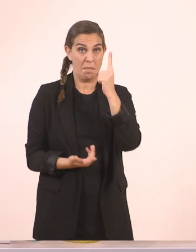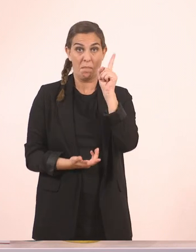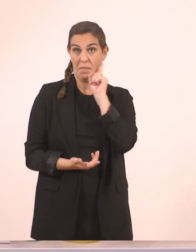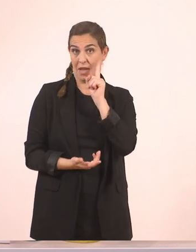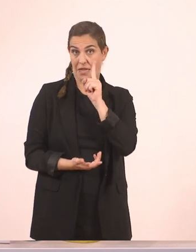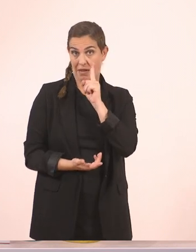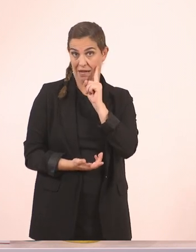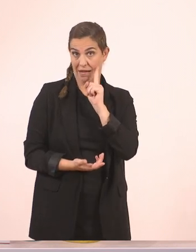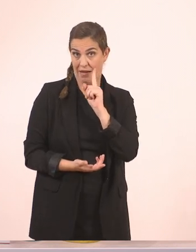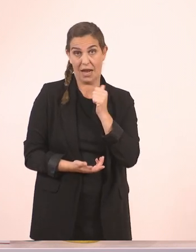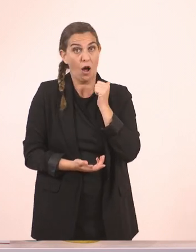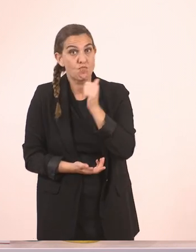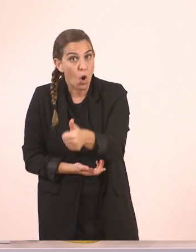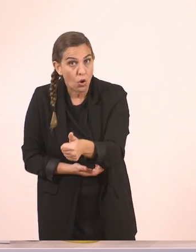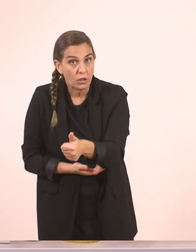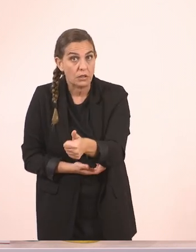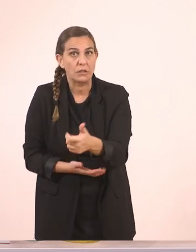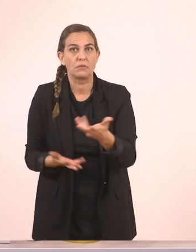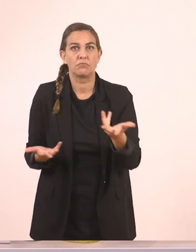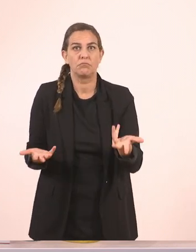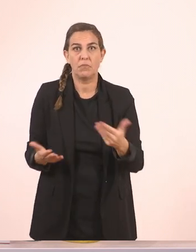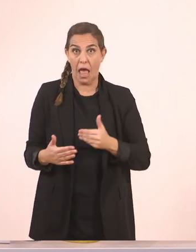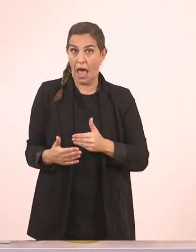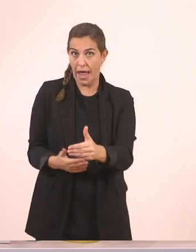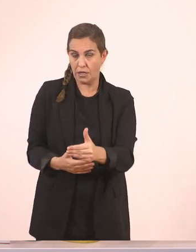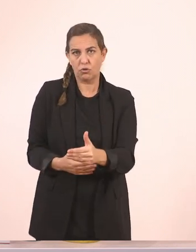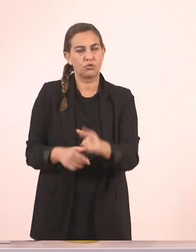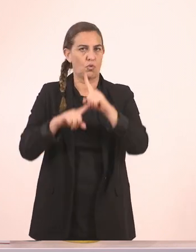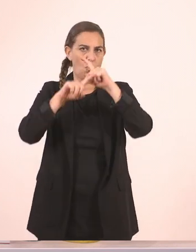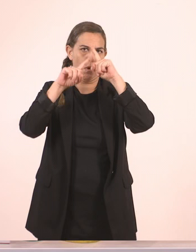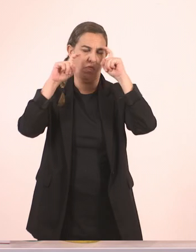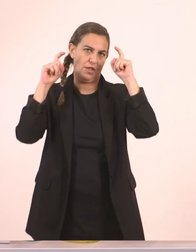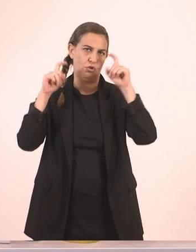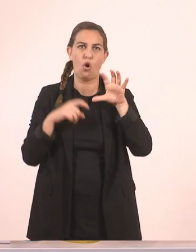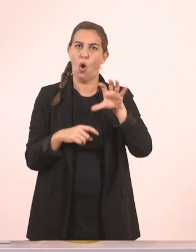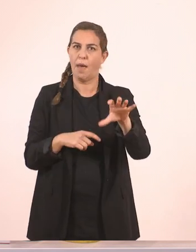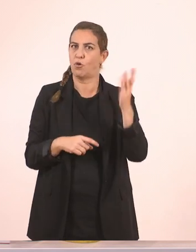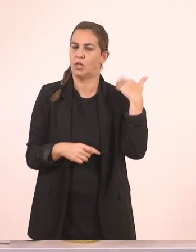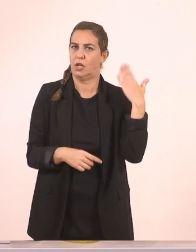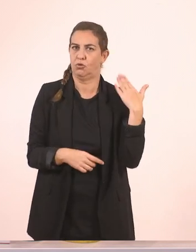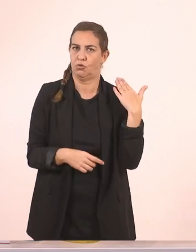και μια γυναίκα μόνη της και μάλιστα έγκυος, ήταν δύσκολο να κινείται και να κυκλοφορεί.